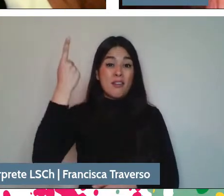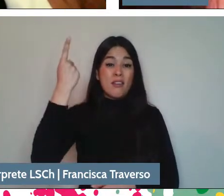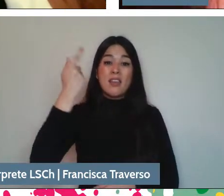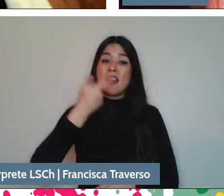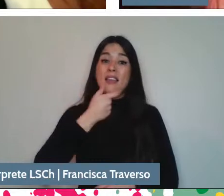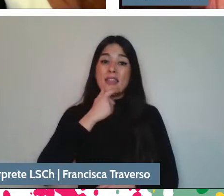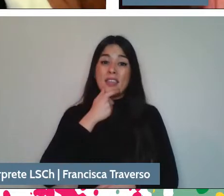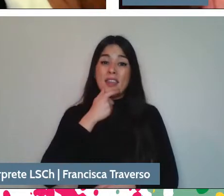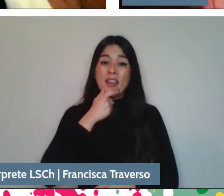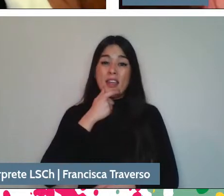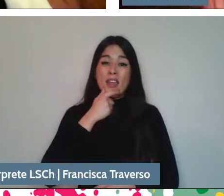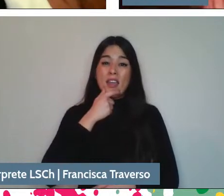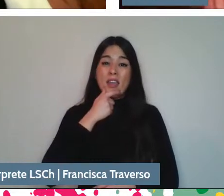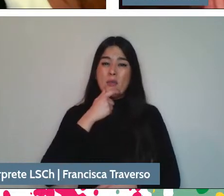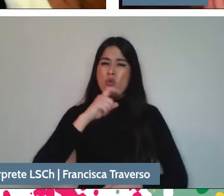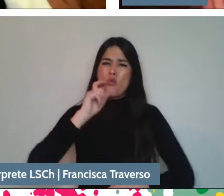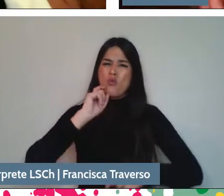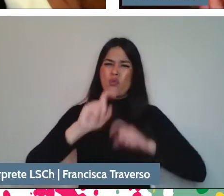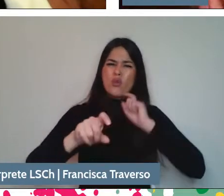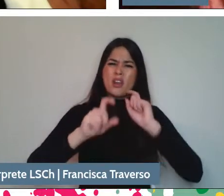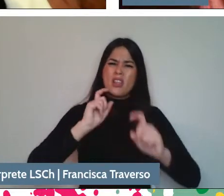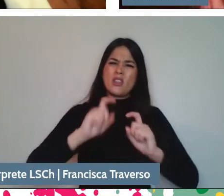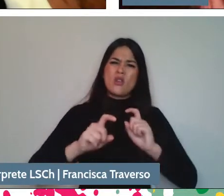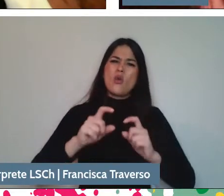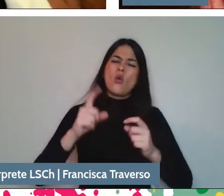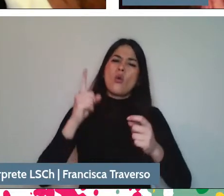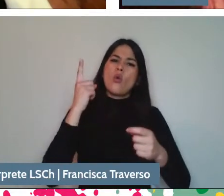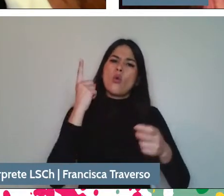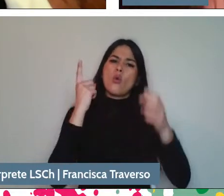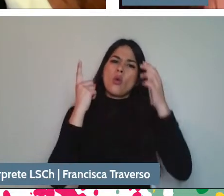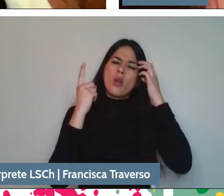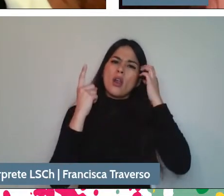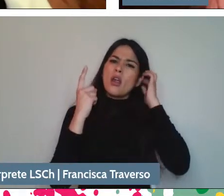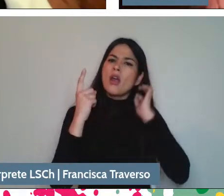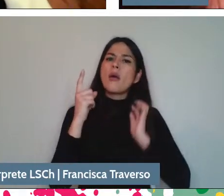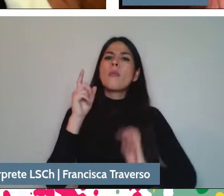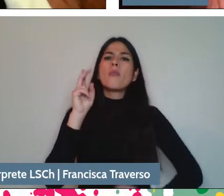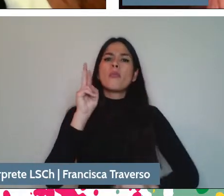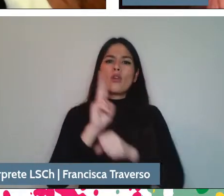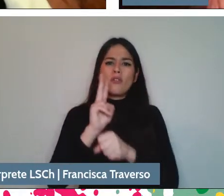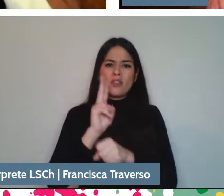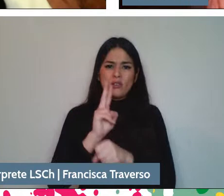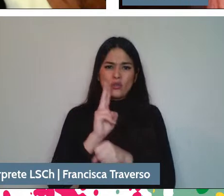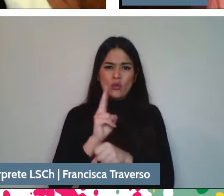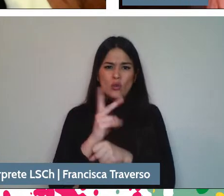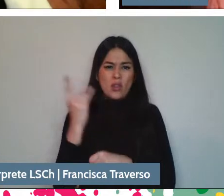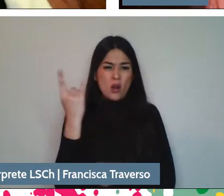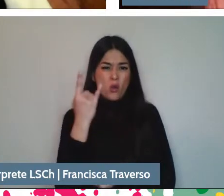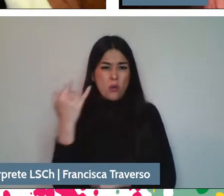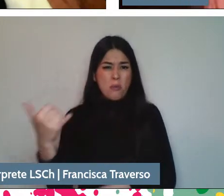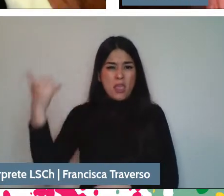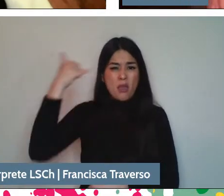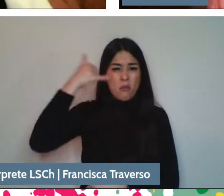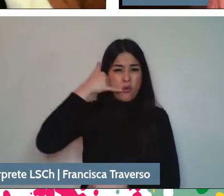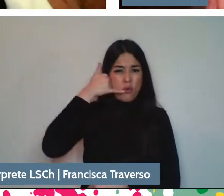Me acuerdo un profesor universitario del Royal College fue el que me llamó por teléfono para que yo fuera conversar con él.